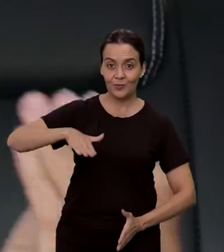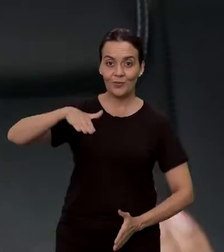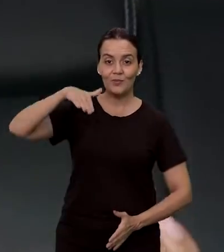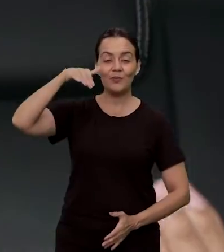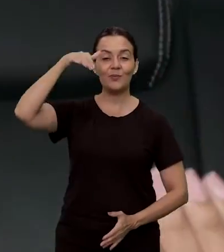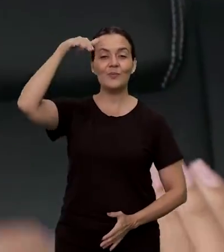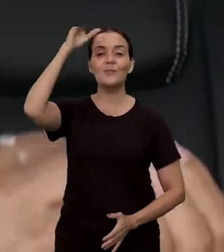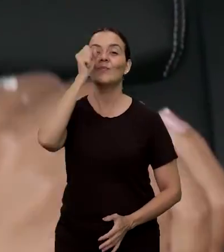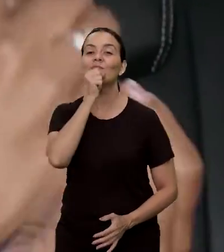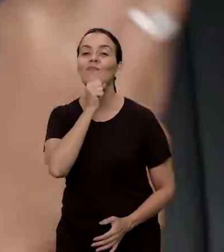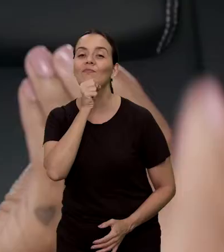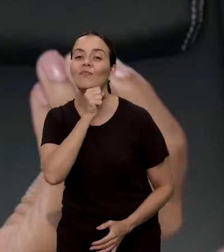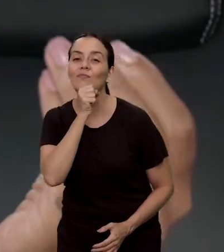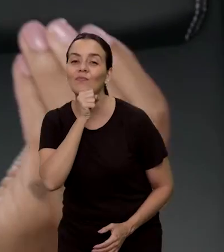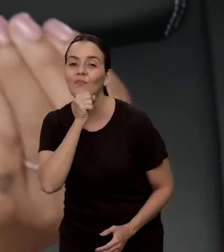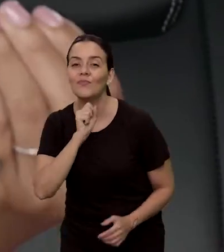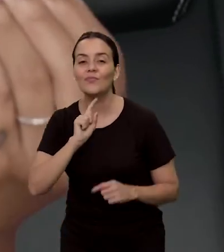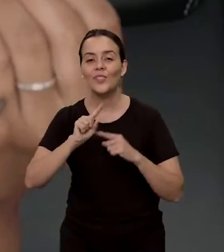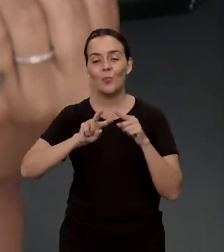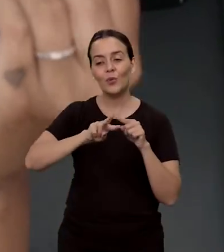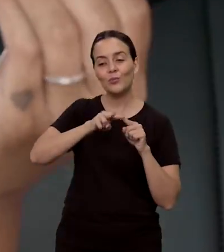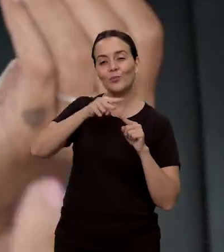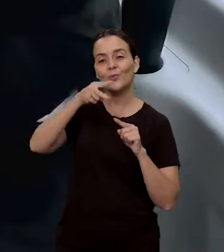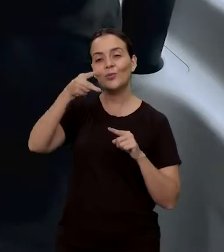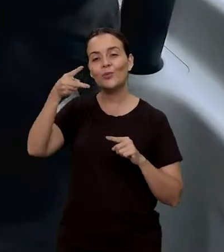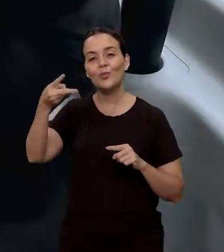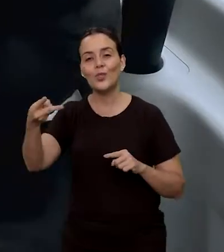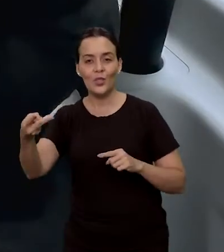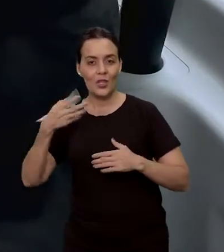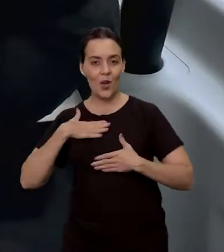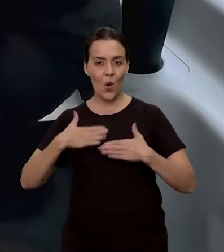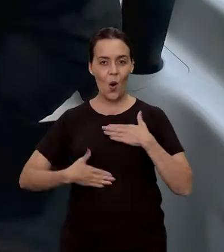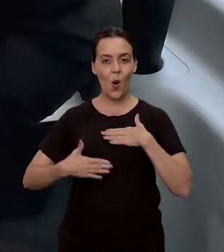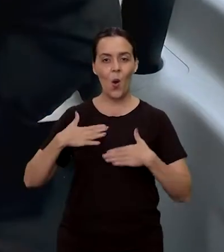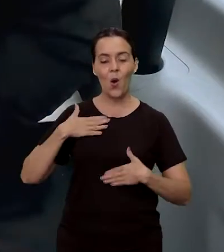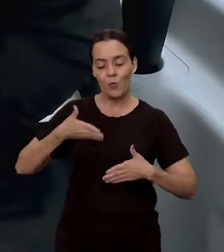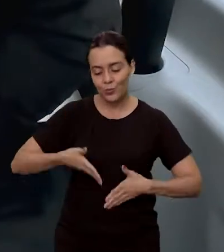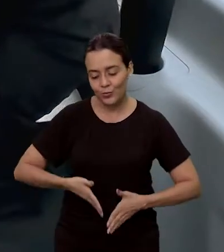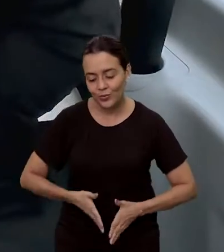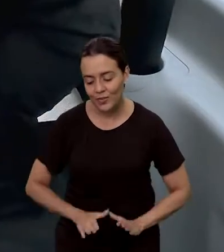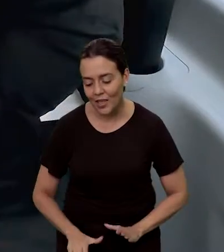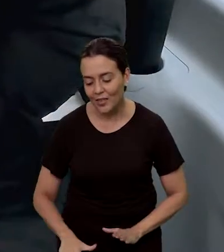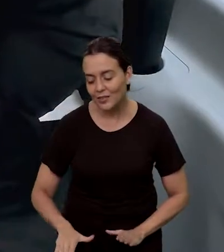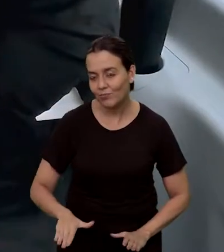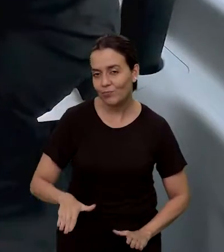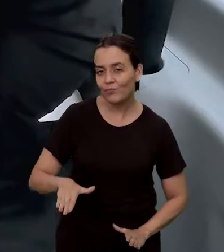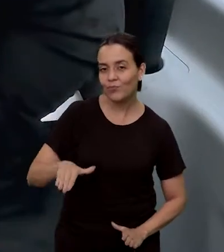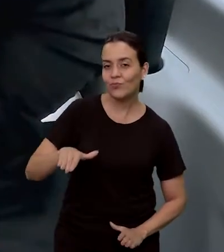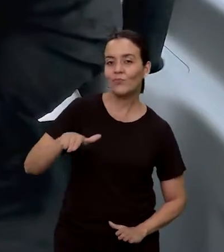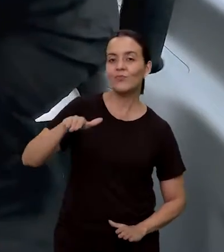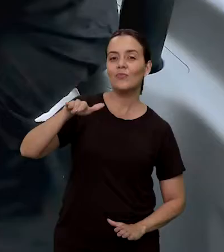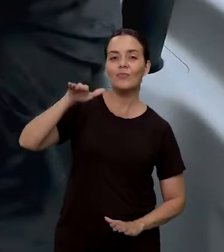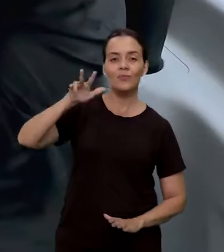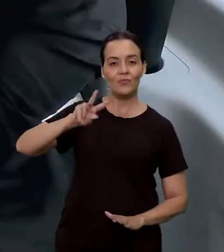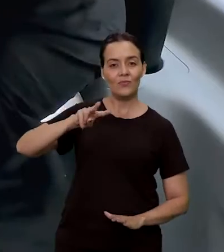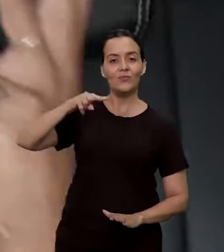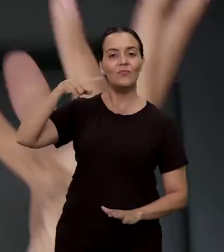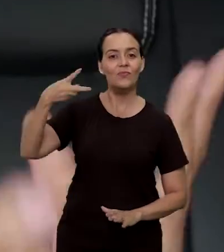um velho, e aí você migra para outro corpo, né? Então, você tem uma continuidade. [Katiúscia] Isso, isso. [Mônica] E os ancestrais estão aí, nessa roda também,